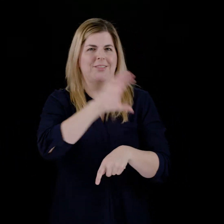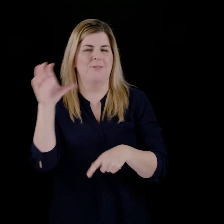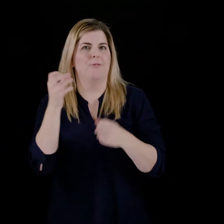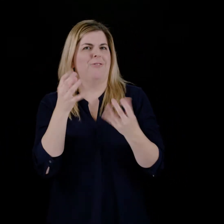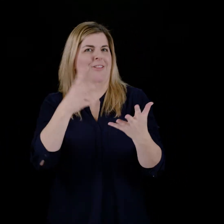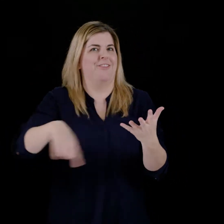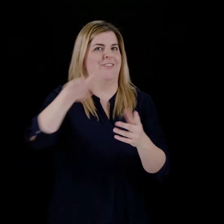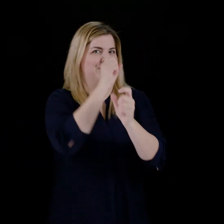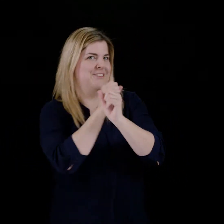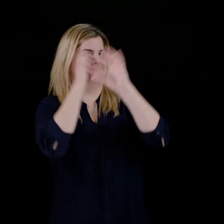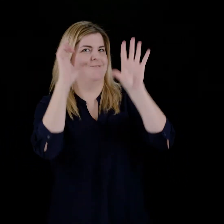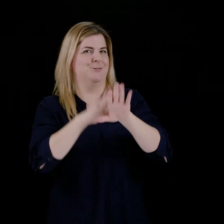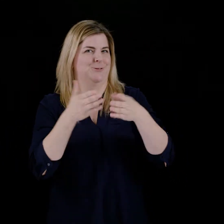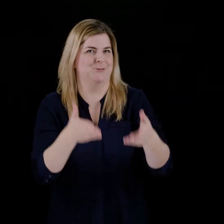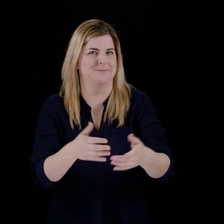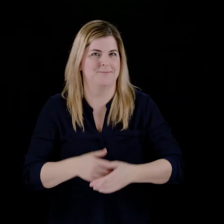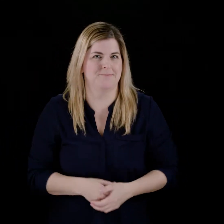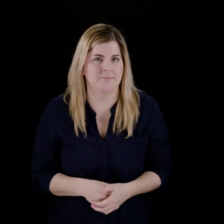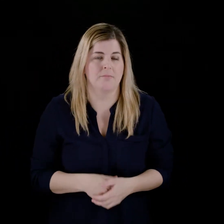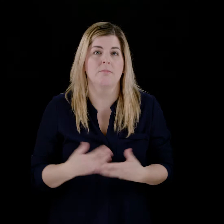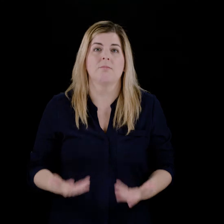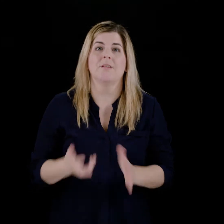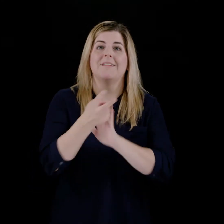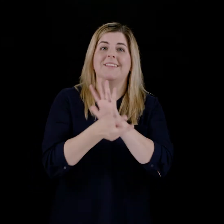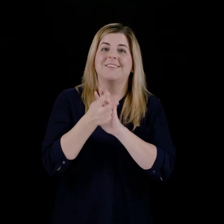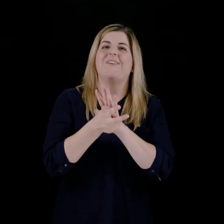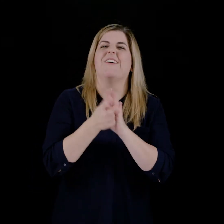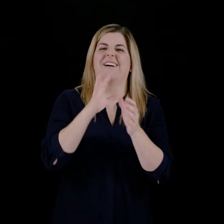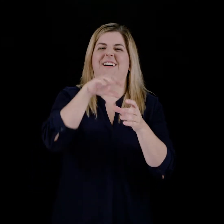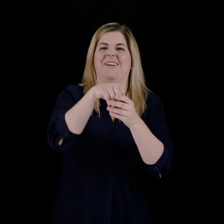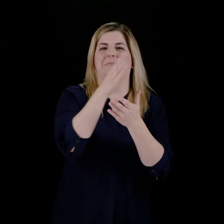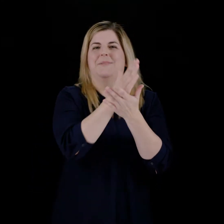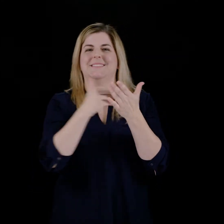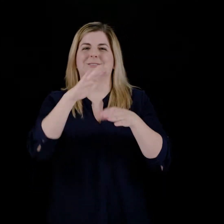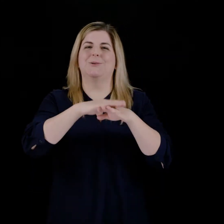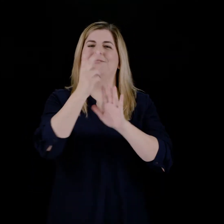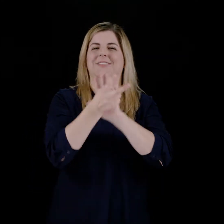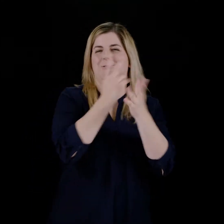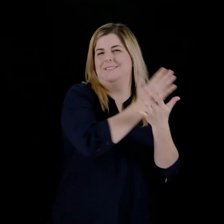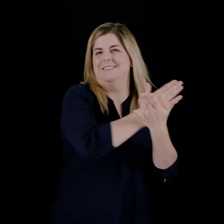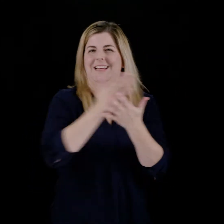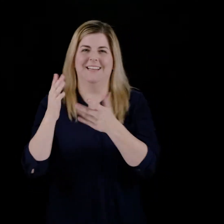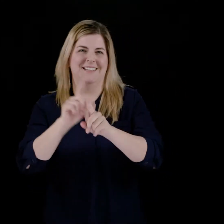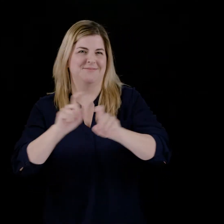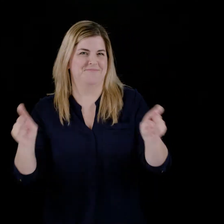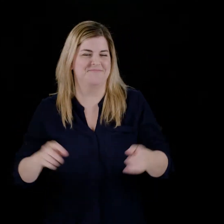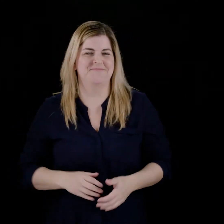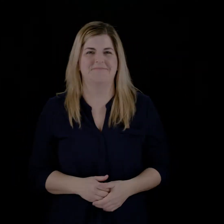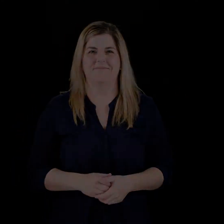au public du Canada. La présente capsule fait partie de cette série de capsules vidéo.